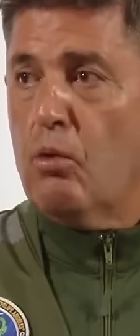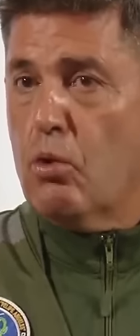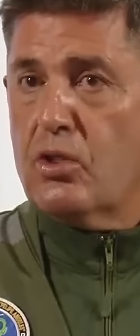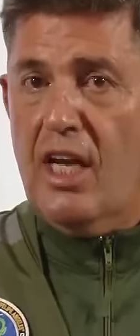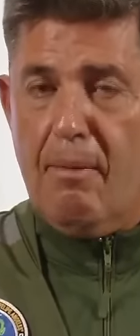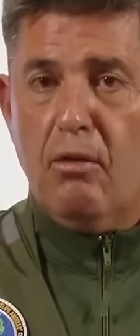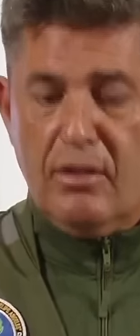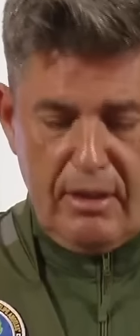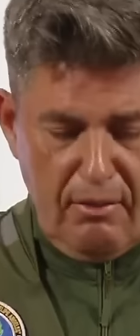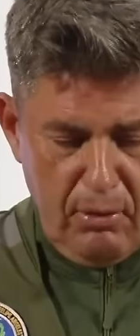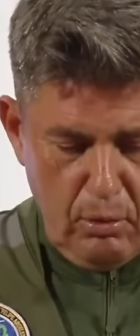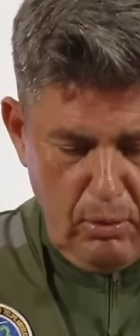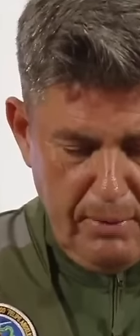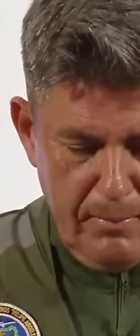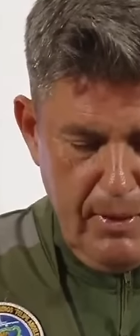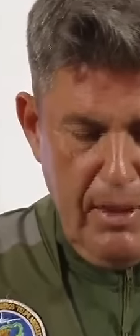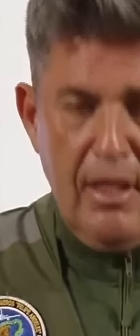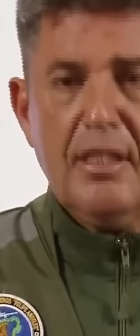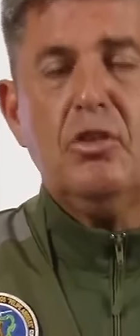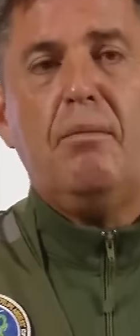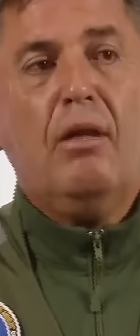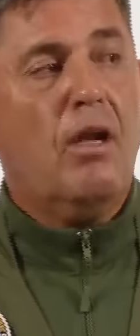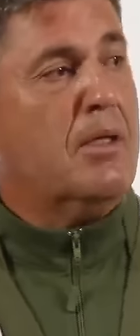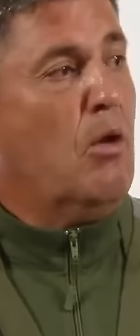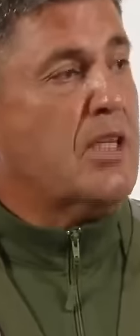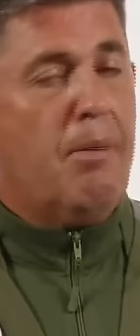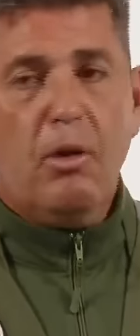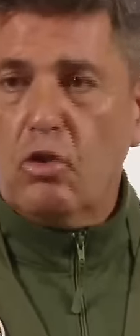viaductos elevados de esta infraestructura y estamos terminando de levantar los campamentos